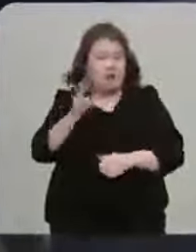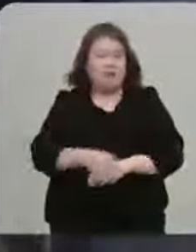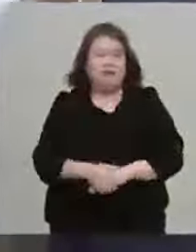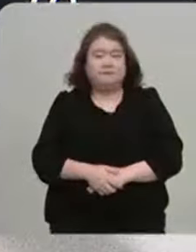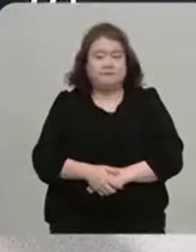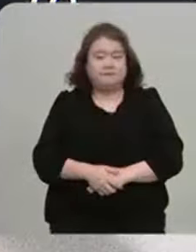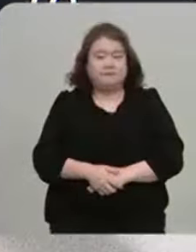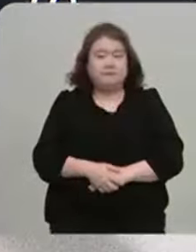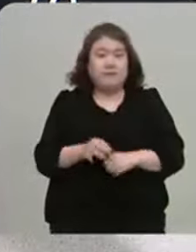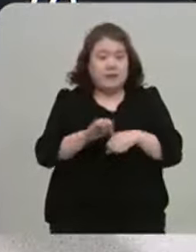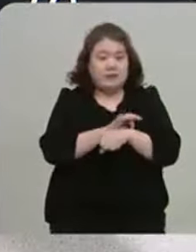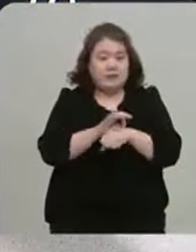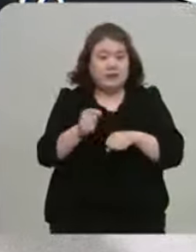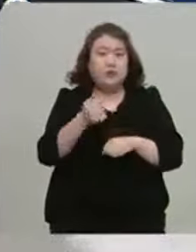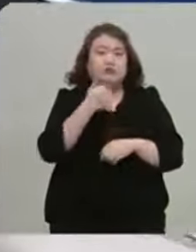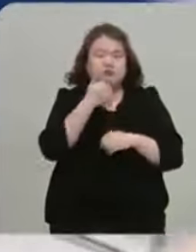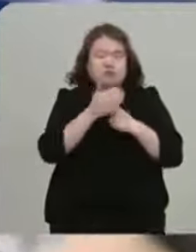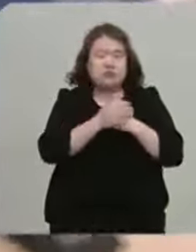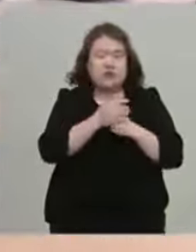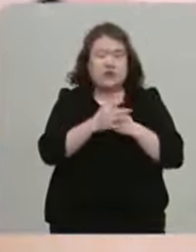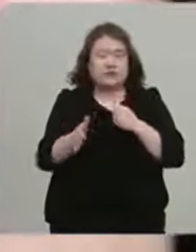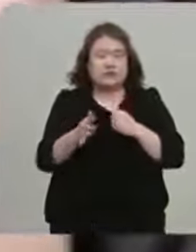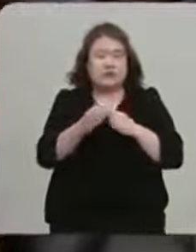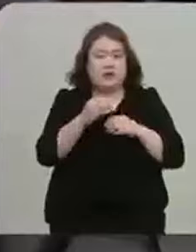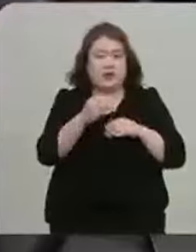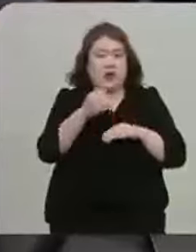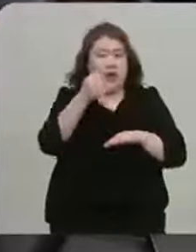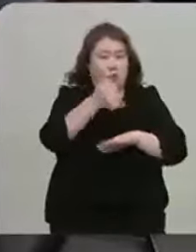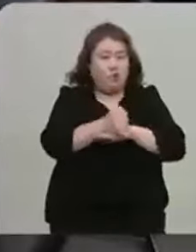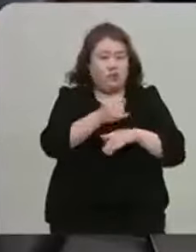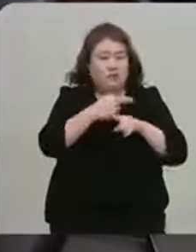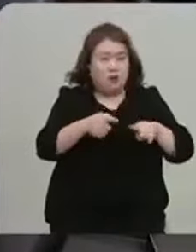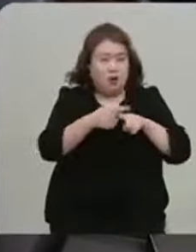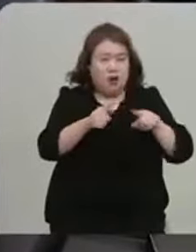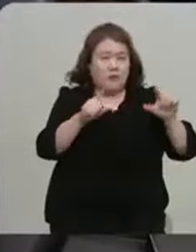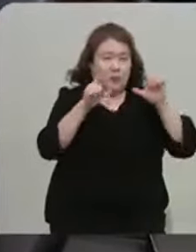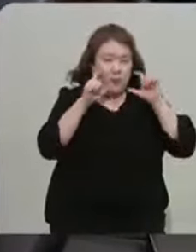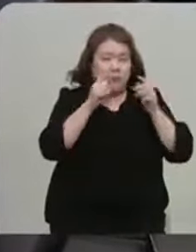특히 조만간 이뤄질 현역 의원 하위 평가 대상자 통보 등 민주당 공천